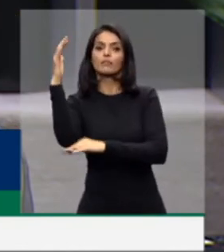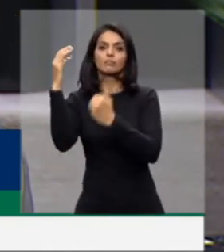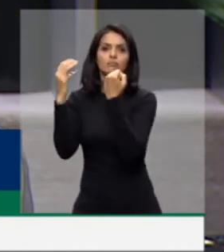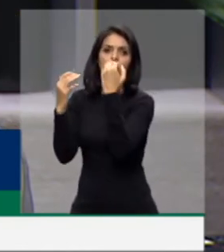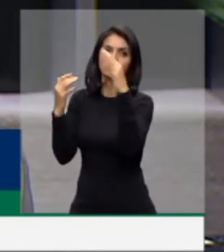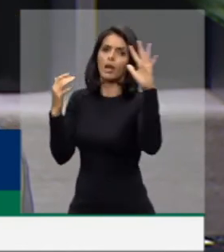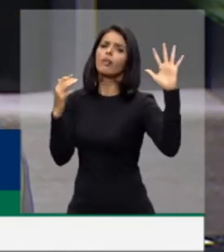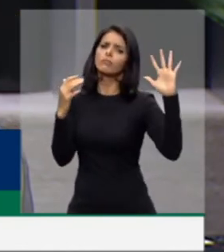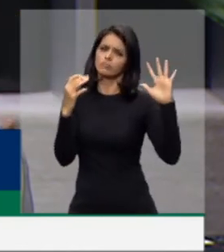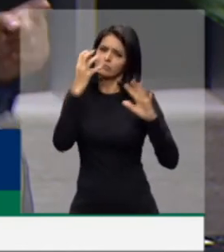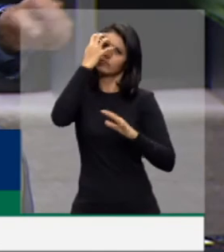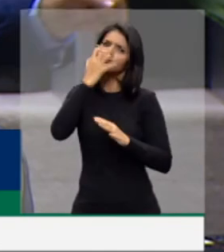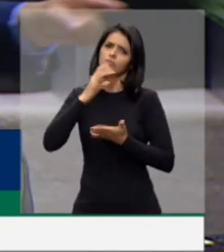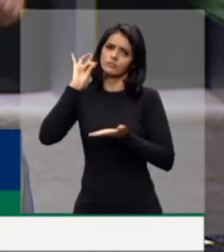CASO CONCRETO, PORQUE ELE TEM